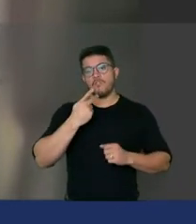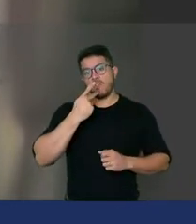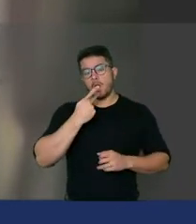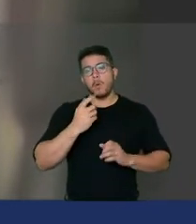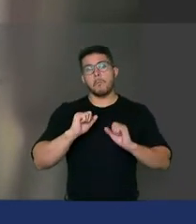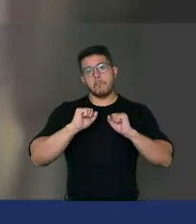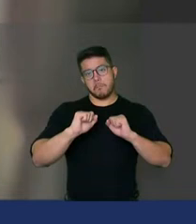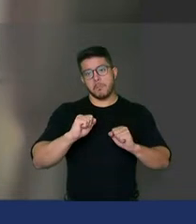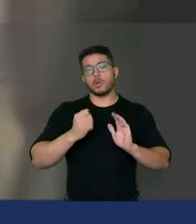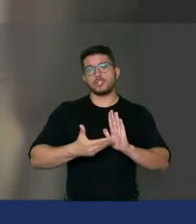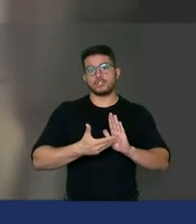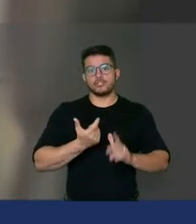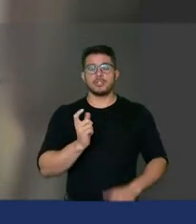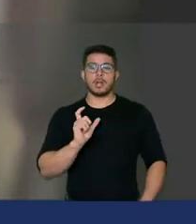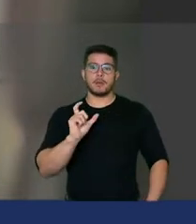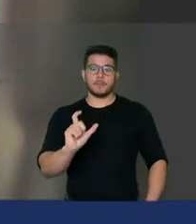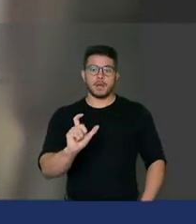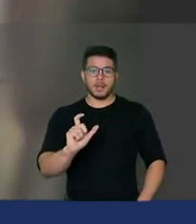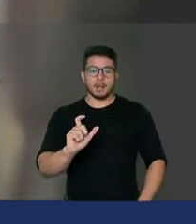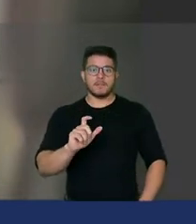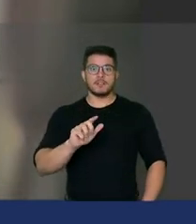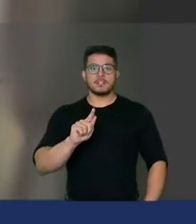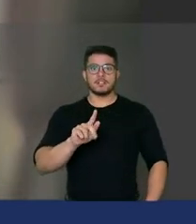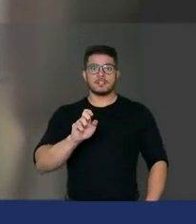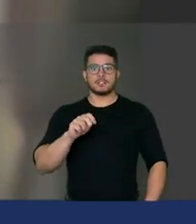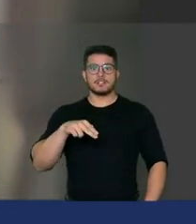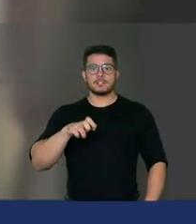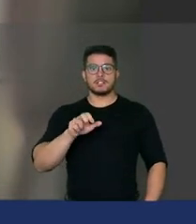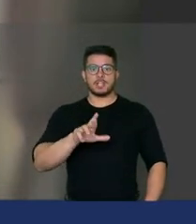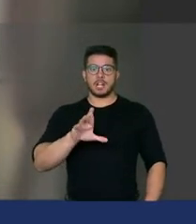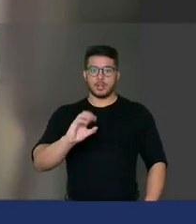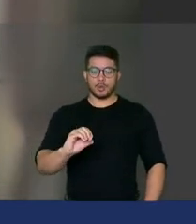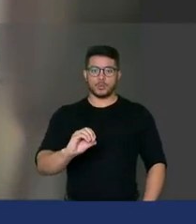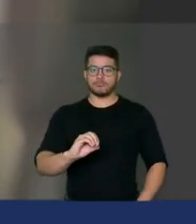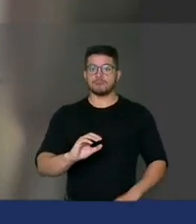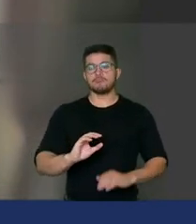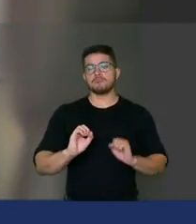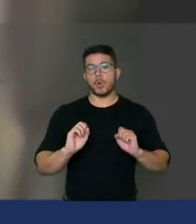SE OPÕE A RETIRADA DA PALAVRA GÊ NERO. AS POLÍTICAS FAMÍLIA ATIVAS, AÇÕES